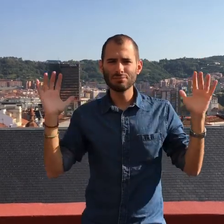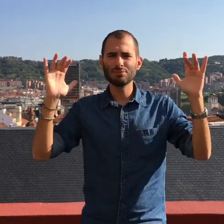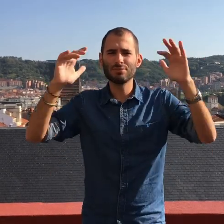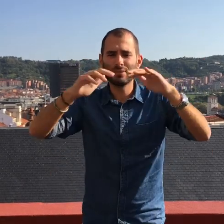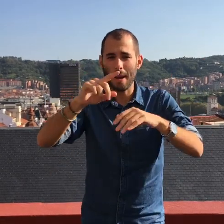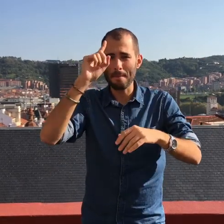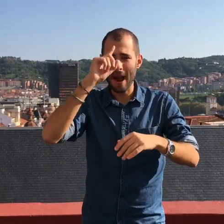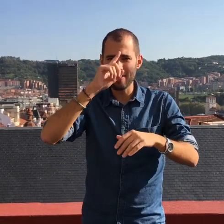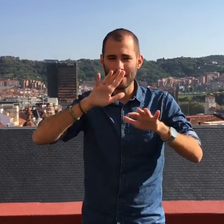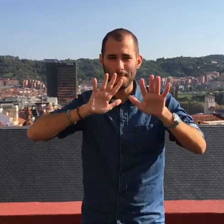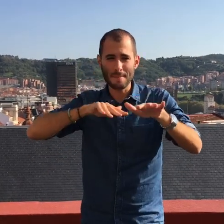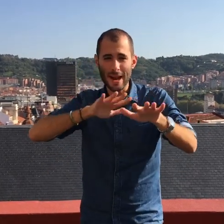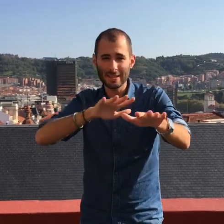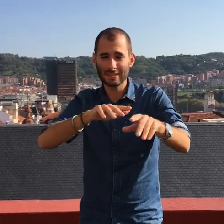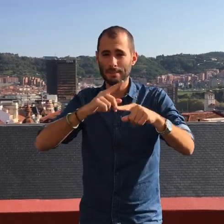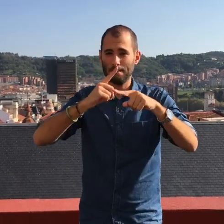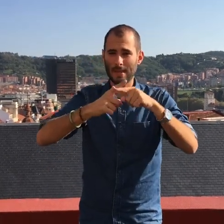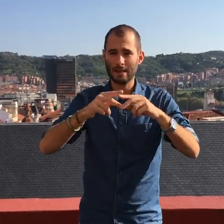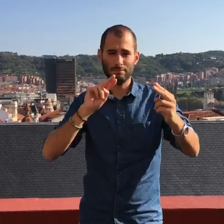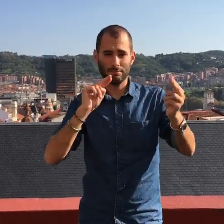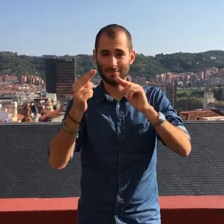cuando acudisteis a la Marcha Estatal y punto de encuentro organizado en Madrid.